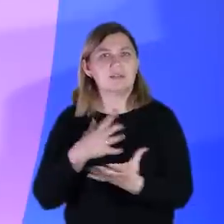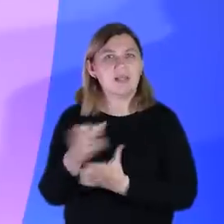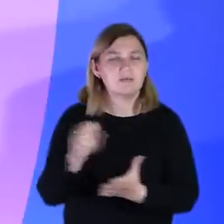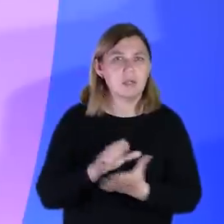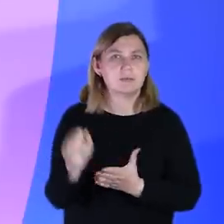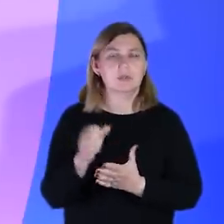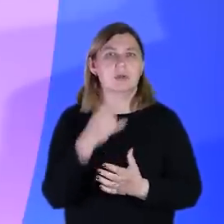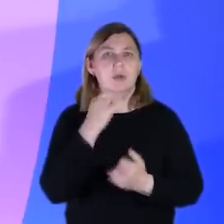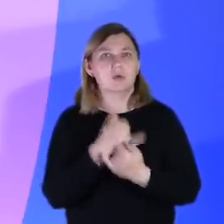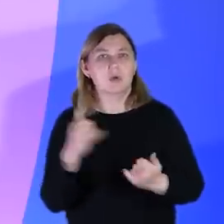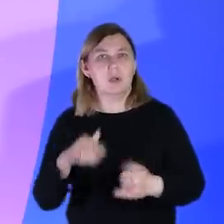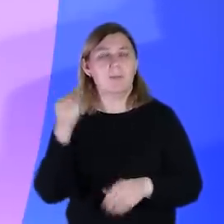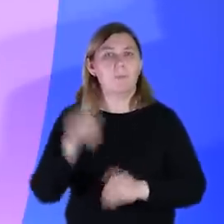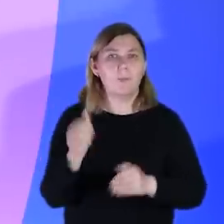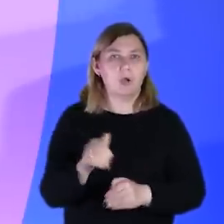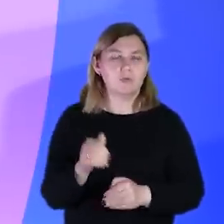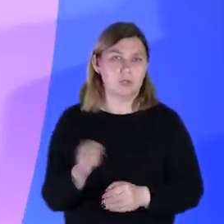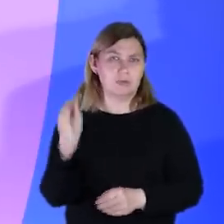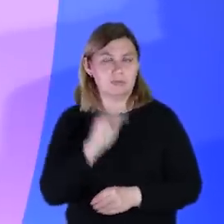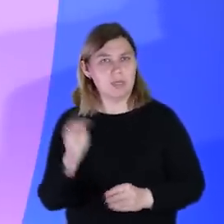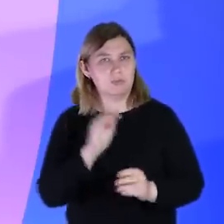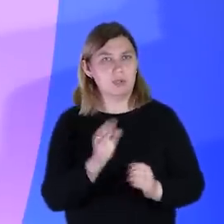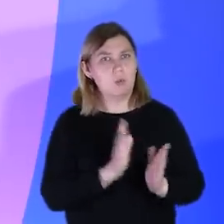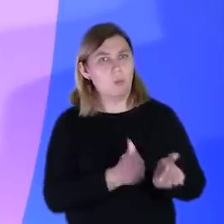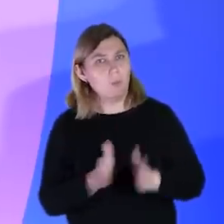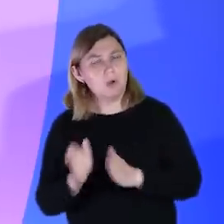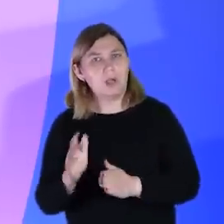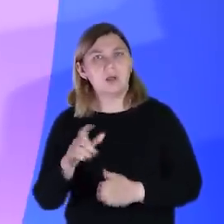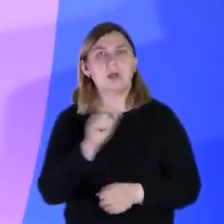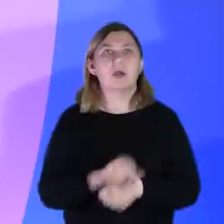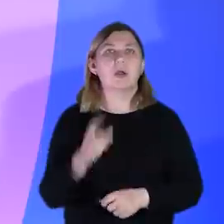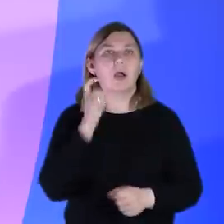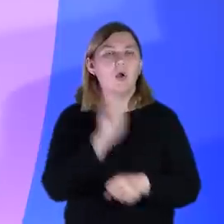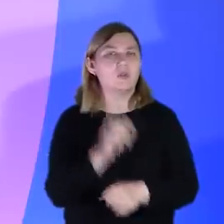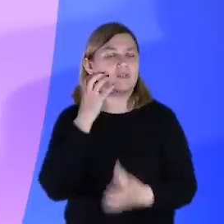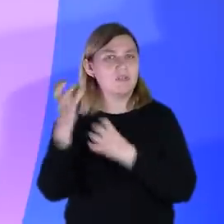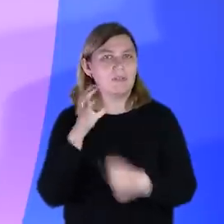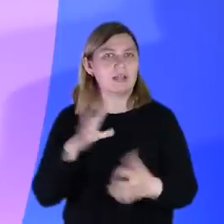obronny; więc można też go usystematyzować: kontrwywiad zaczepny to są działania podejmowane